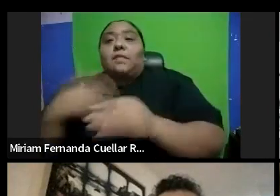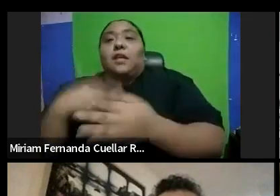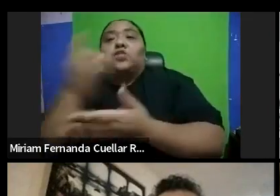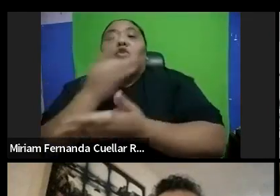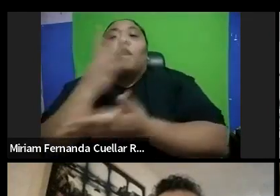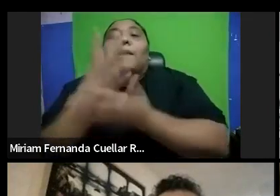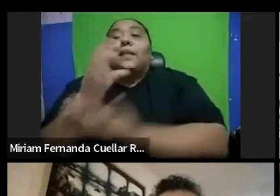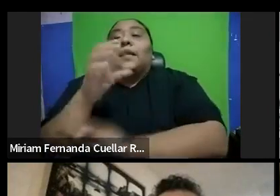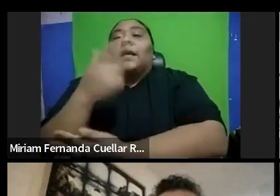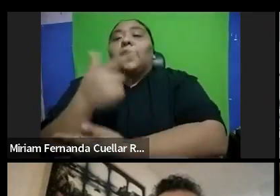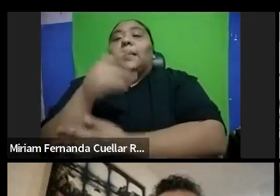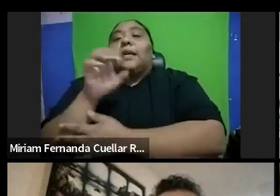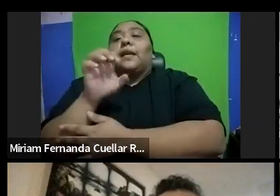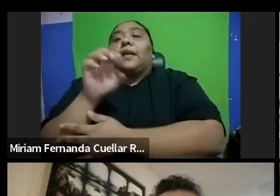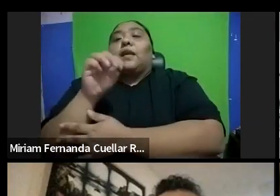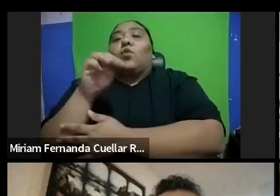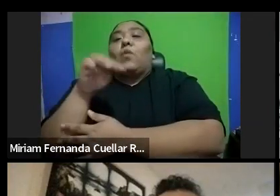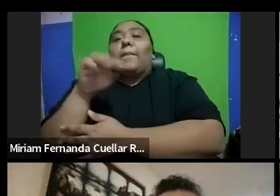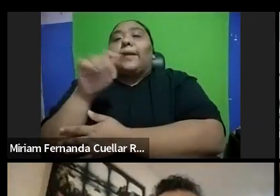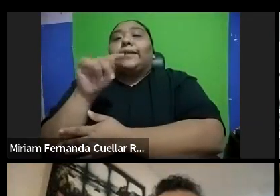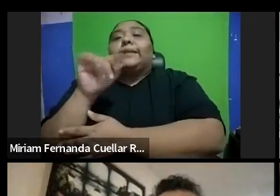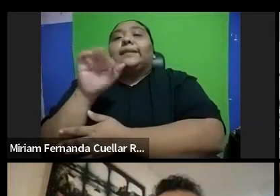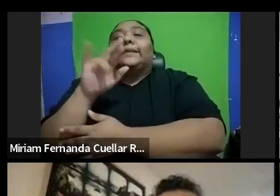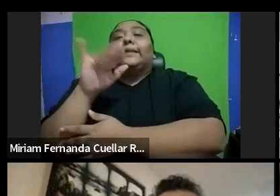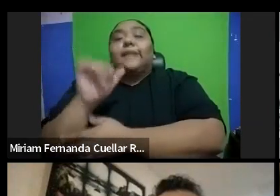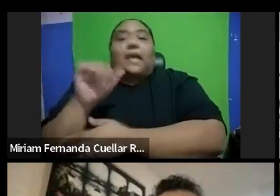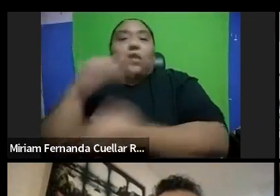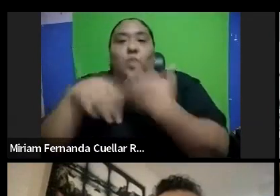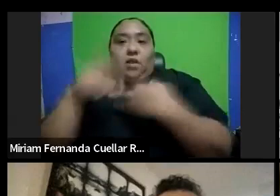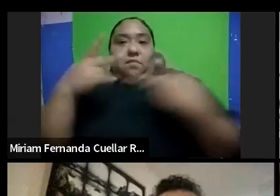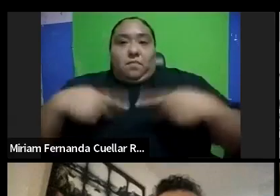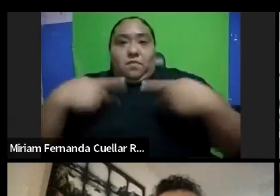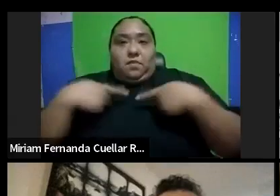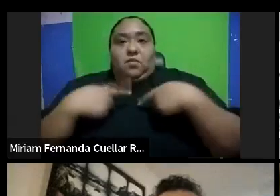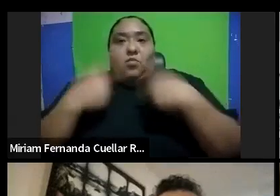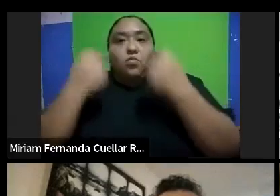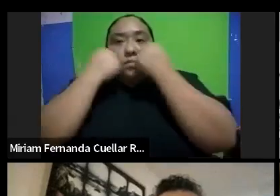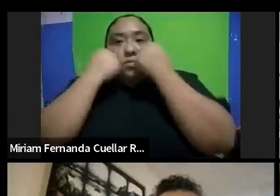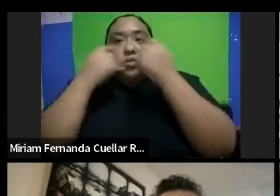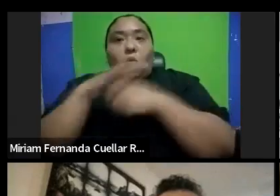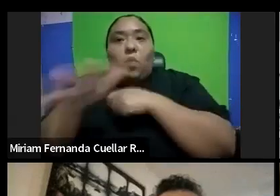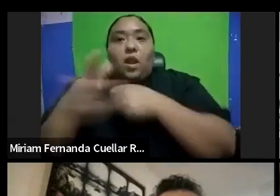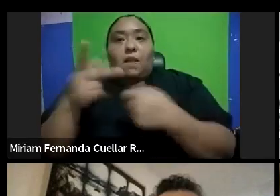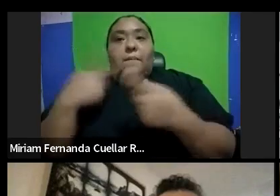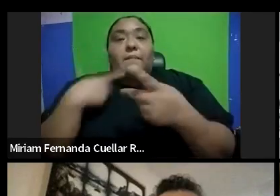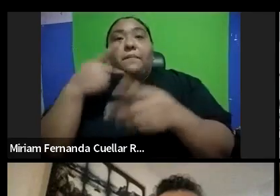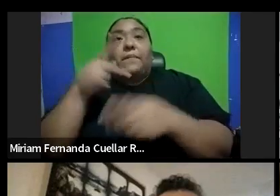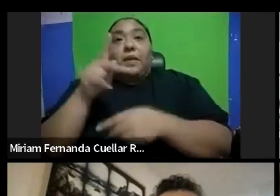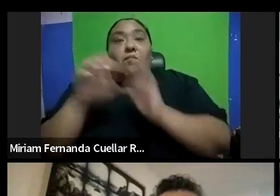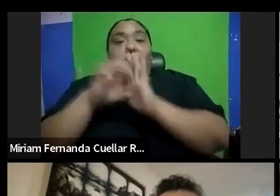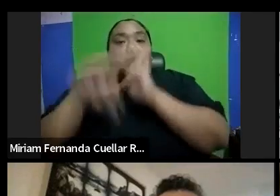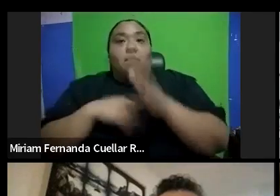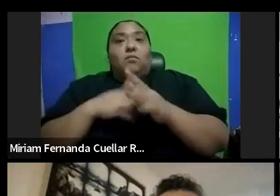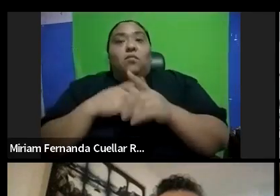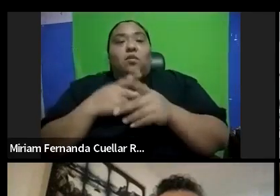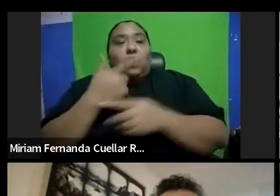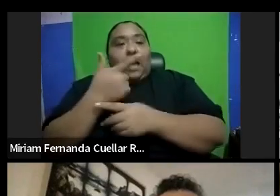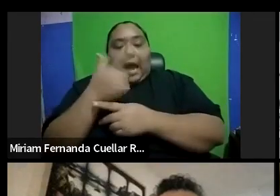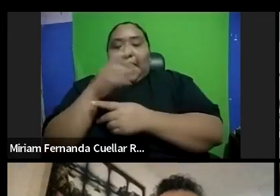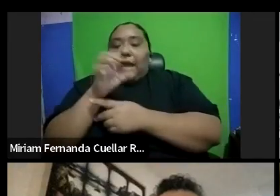geometría. Este, a todas las a todas las personas, entre personas. rsonas oyentes y sordas, oyentes y sordas. la geometría que se construye con con regla y con regla y compás y se